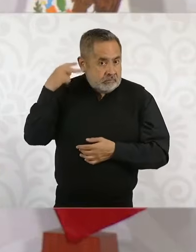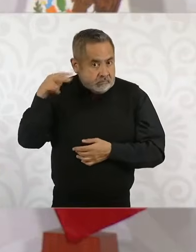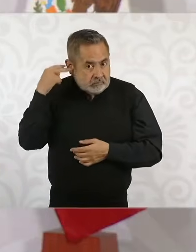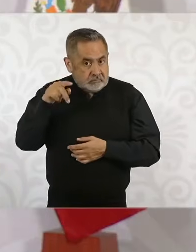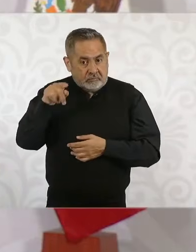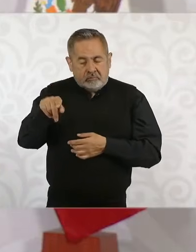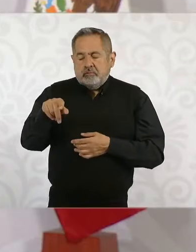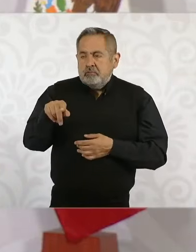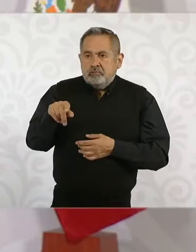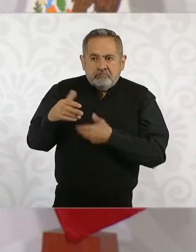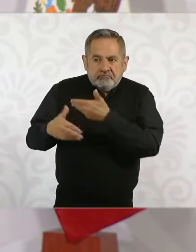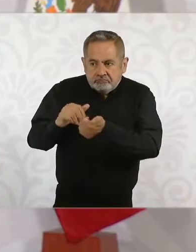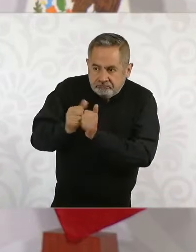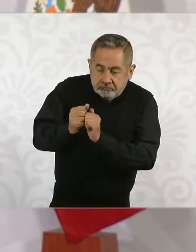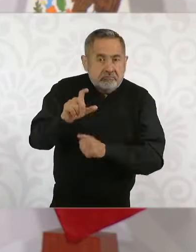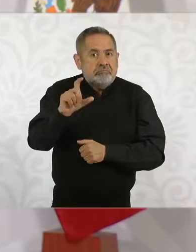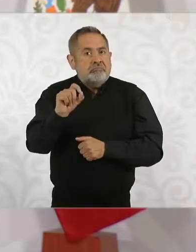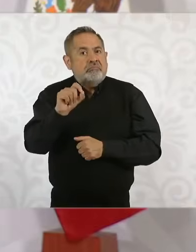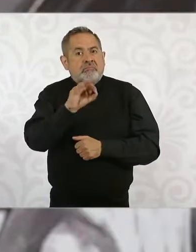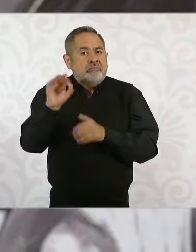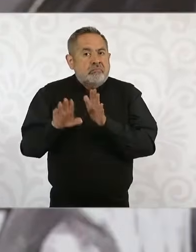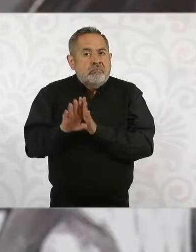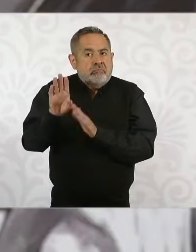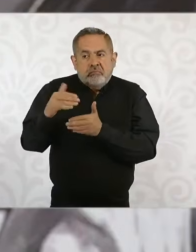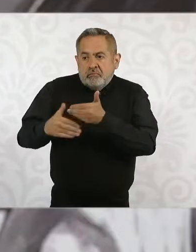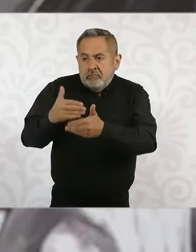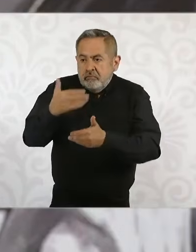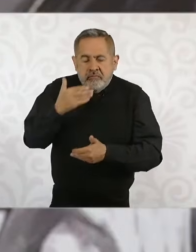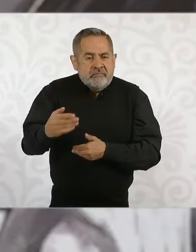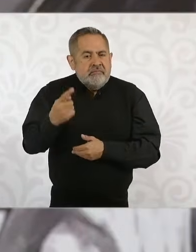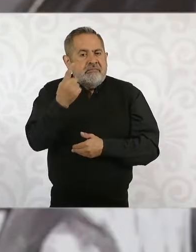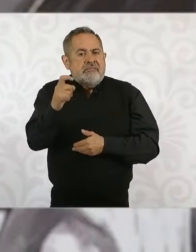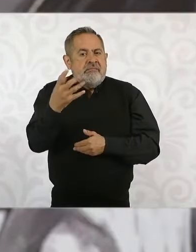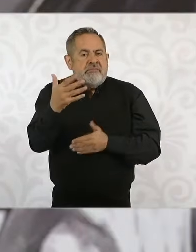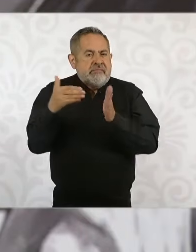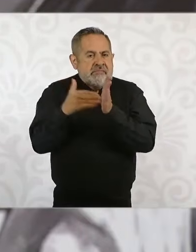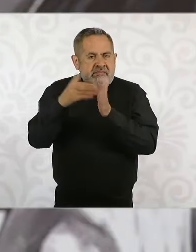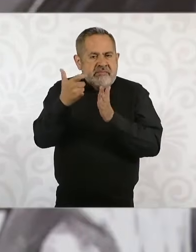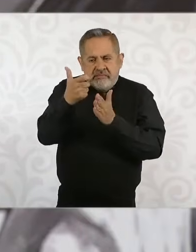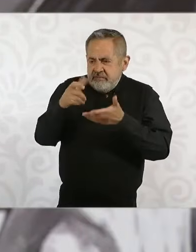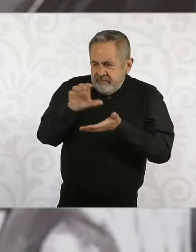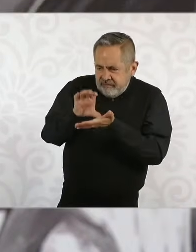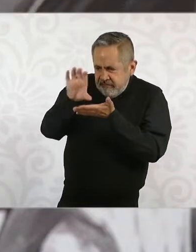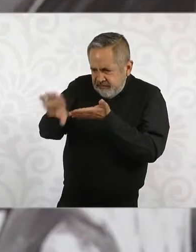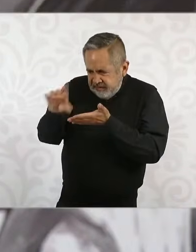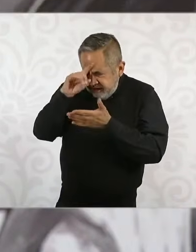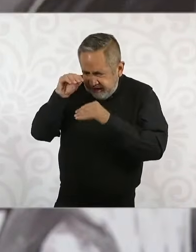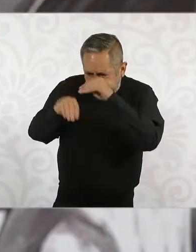al 20%, es decir, más de 150 millones de pesos, muy en línea con el plan que nos hemos trazado.